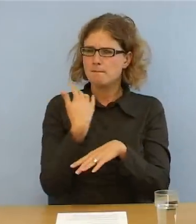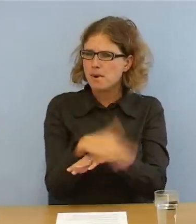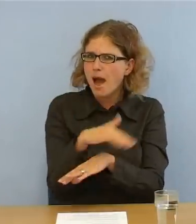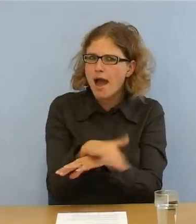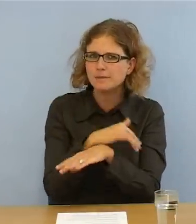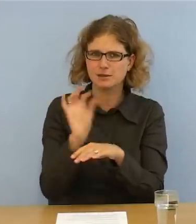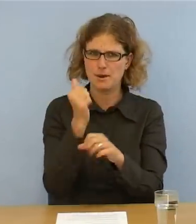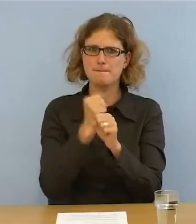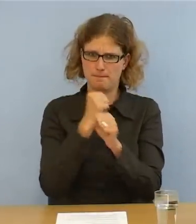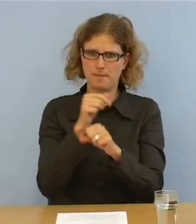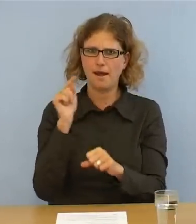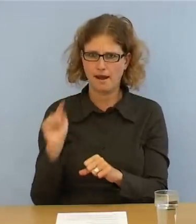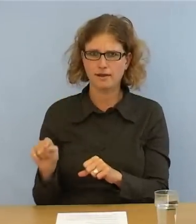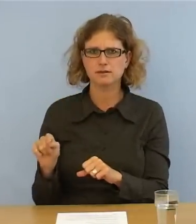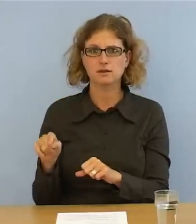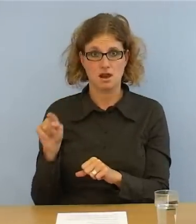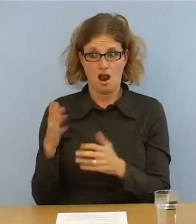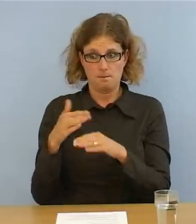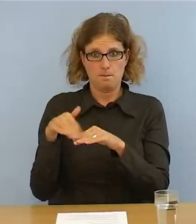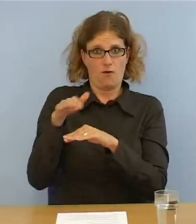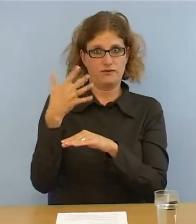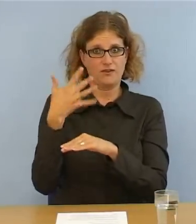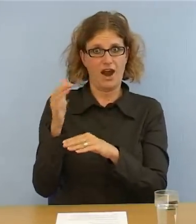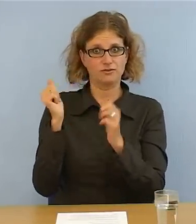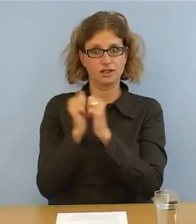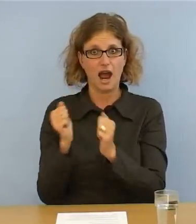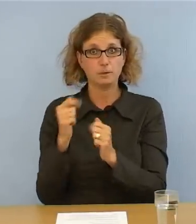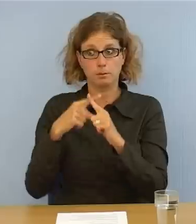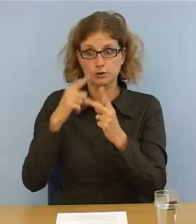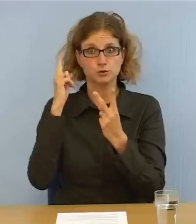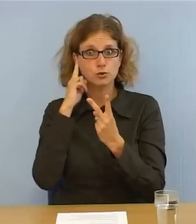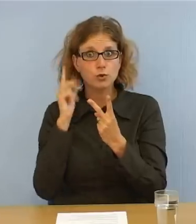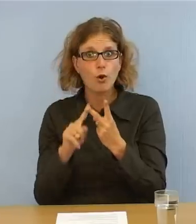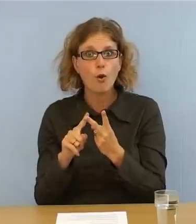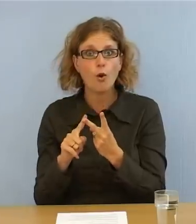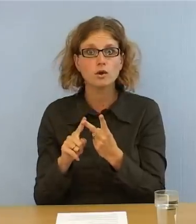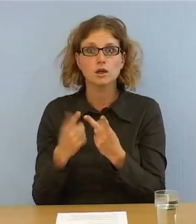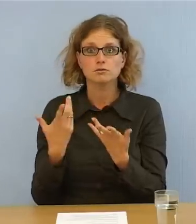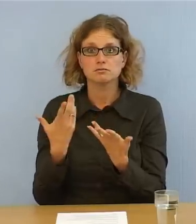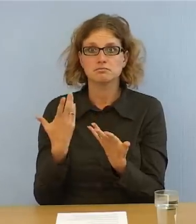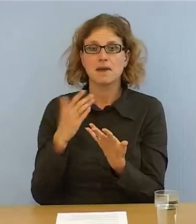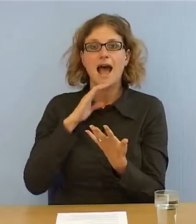Hij is dolblij met zijn nieuwe baan. Hij was de vijftig al gepasseerd en doof;